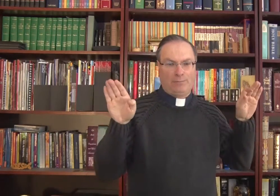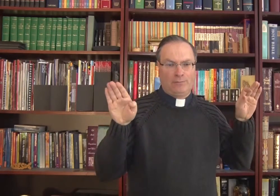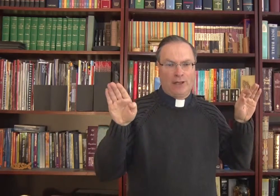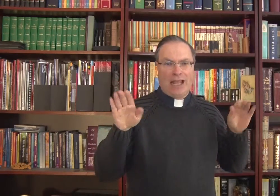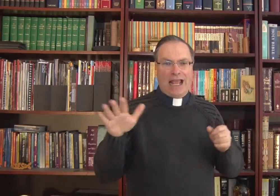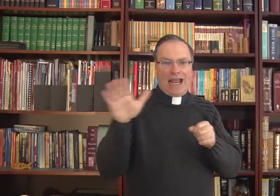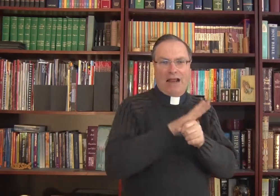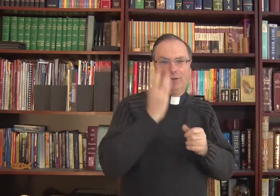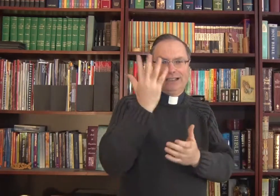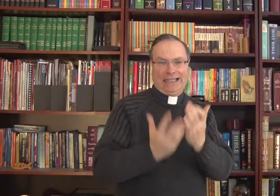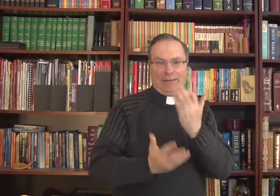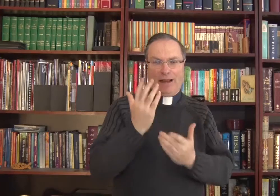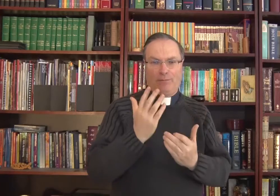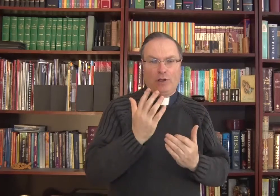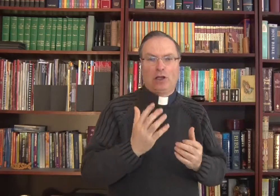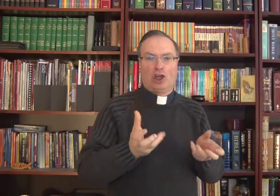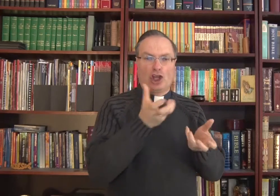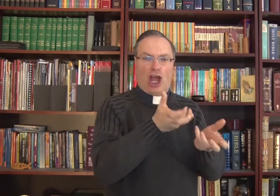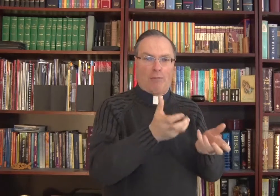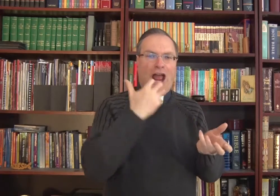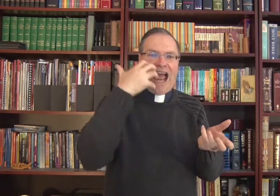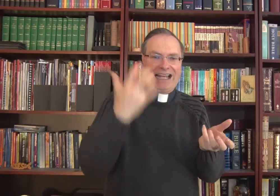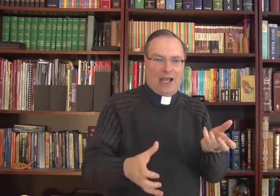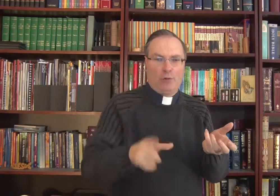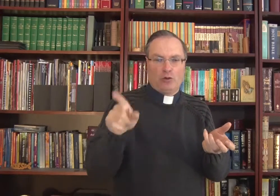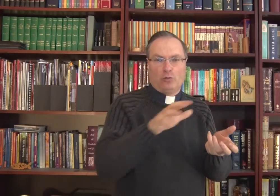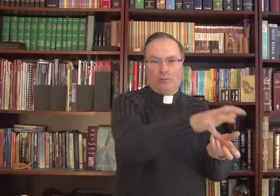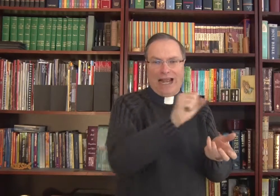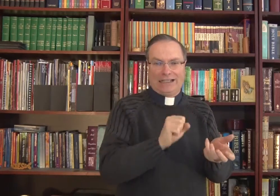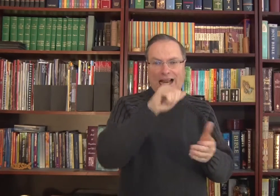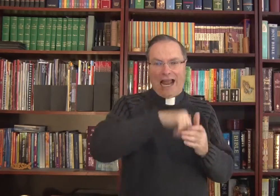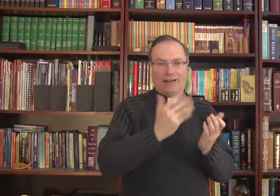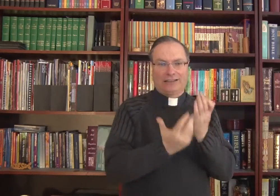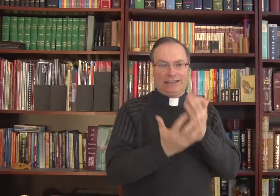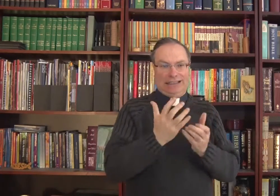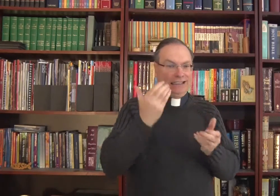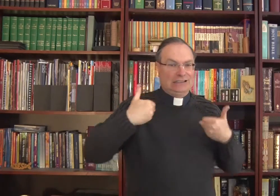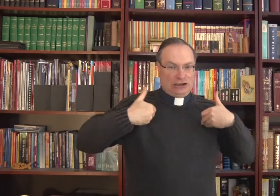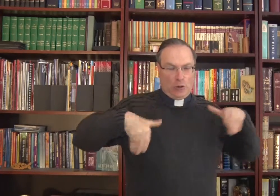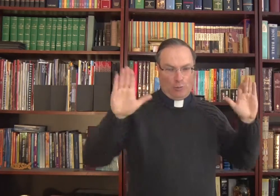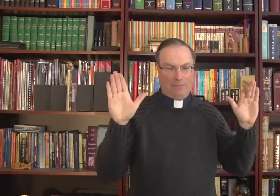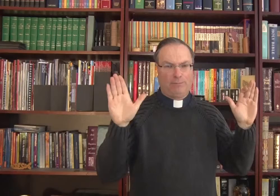Remplis tes mains de charbons ardents que tu prendras entre les chérubins